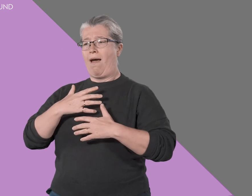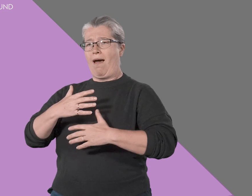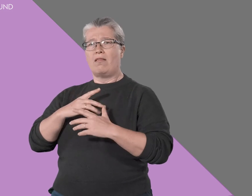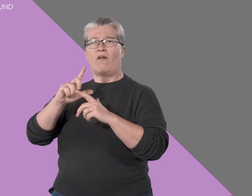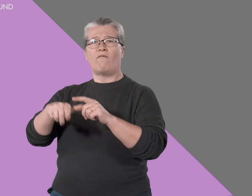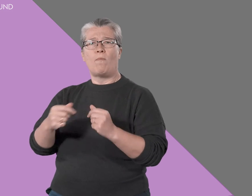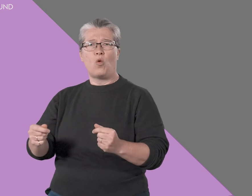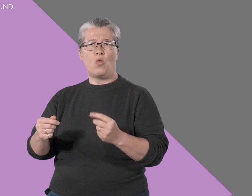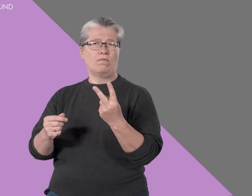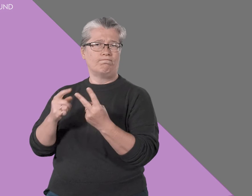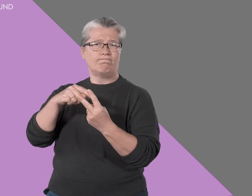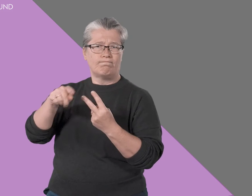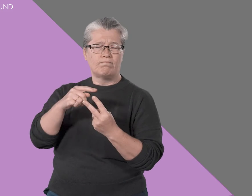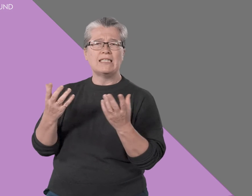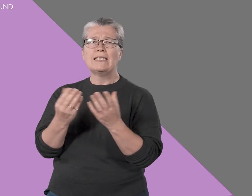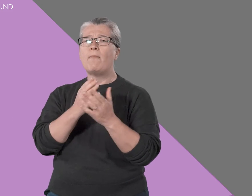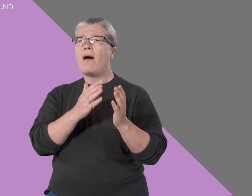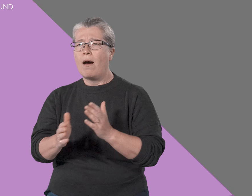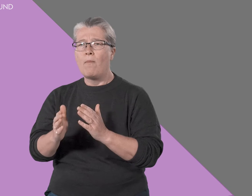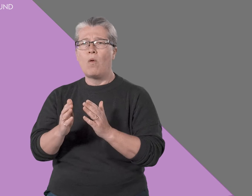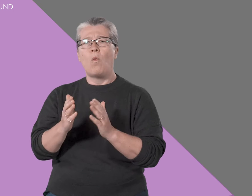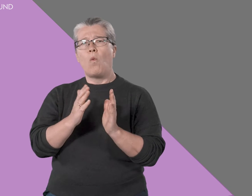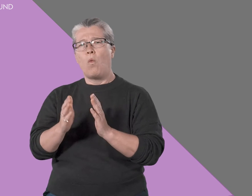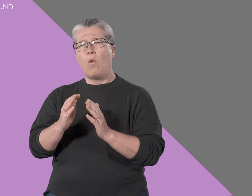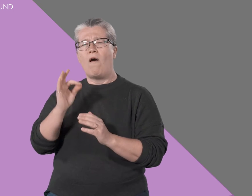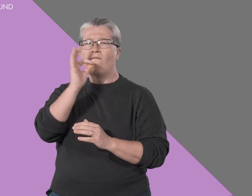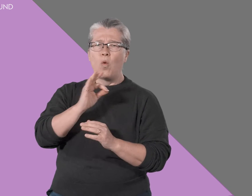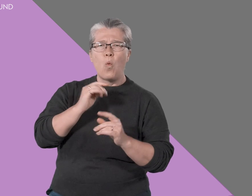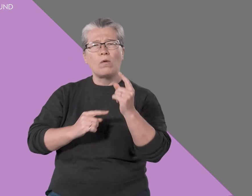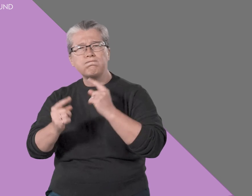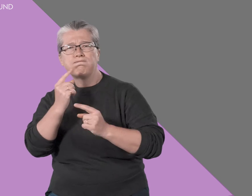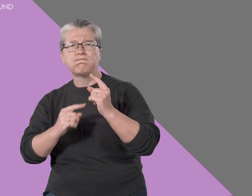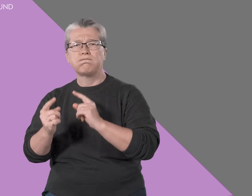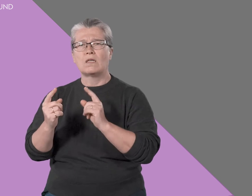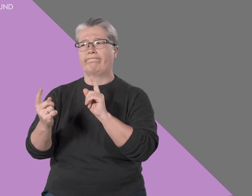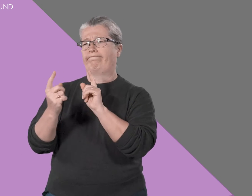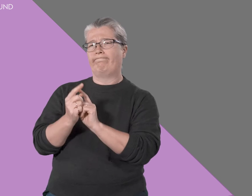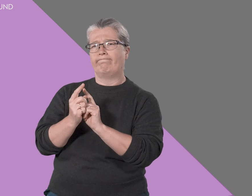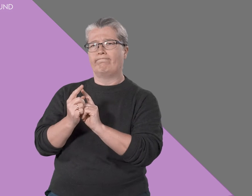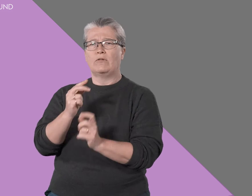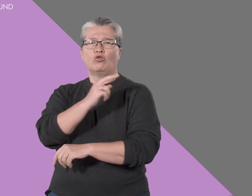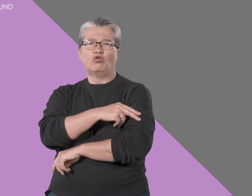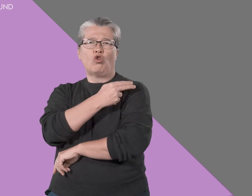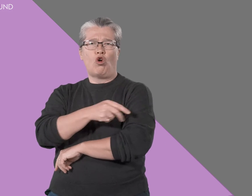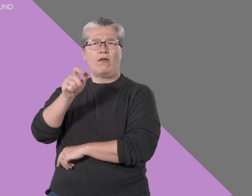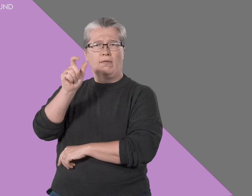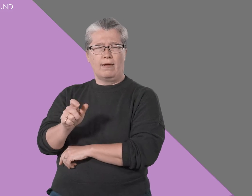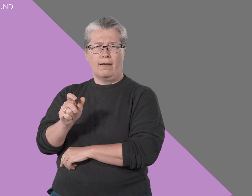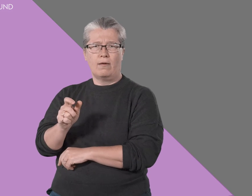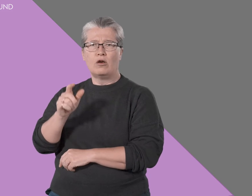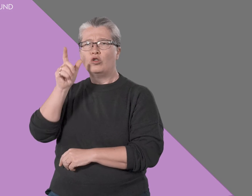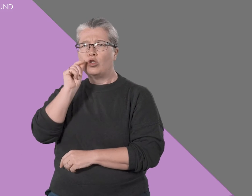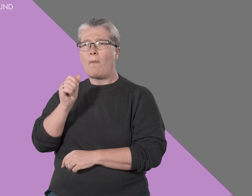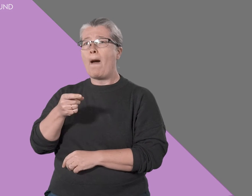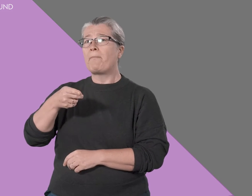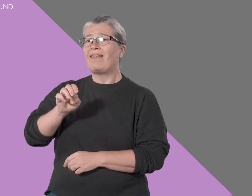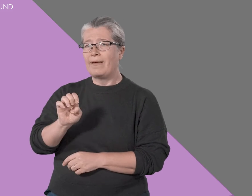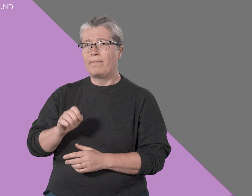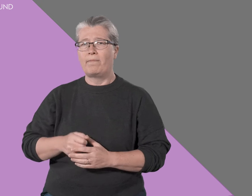med en sömnapnéskötare tisdagen den 15 november klockan 17.30–19.30.